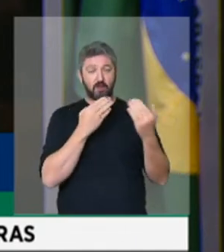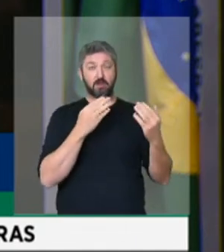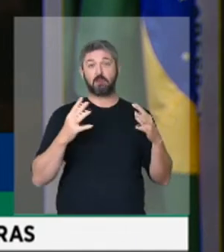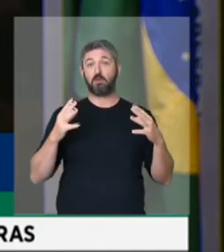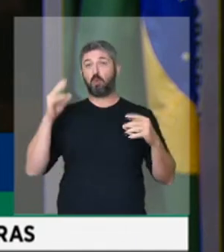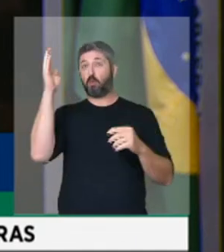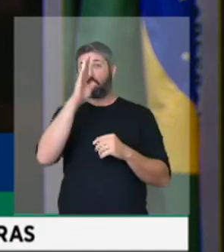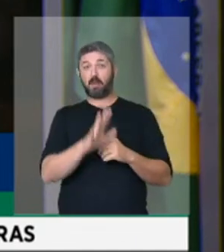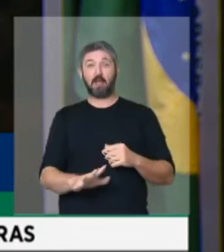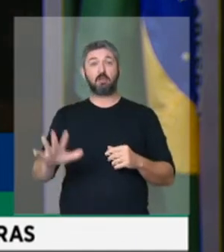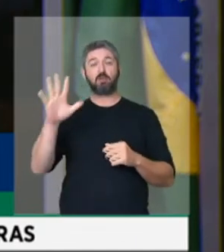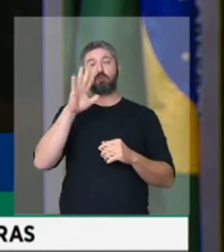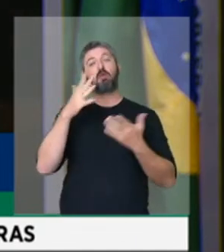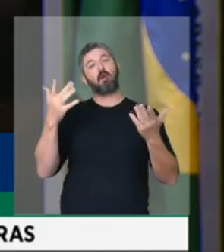RELATOR NASCIMENTO, QUE PROCUROU OUVIR TODOS OS